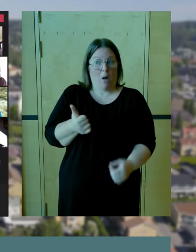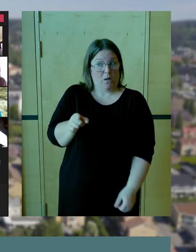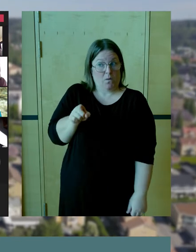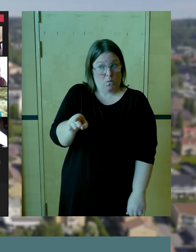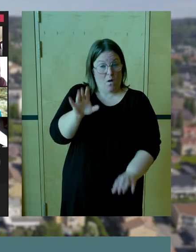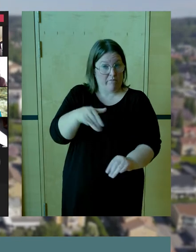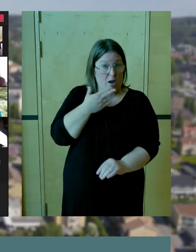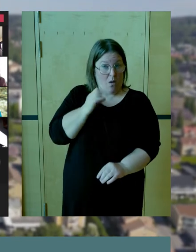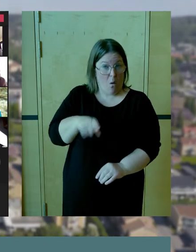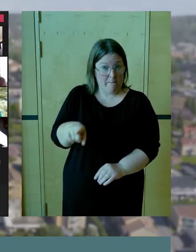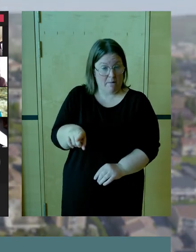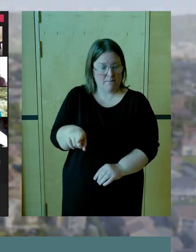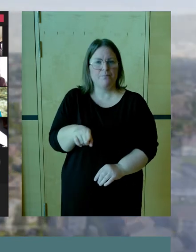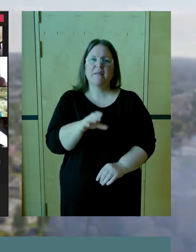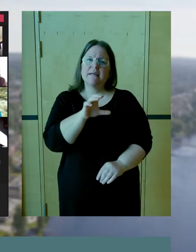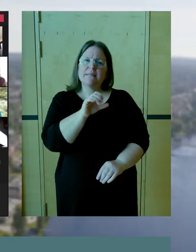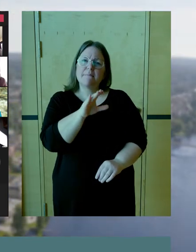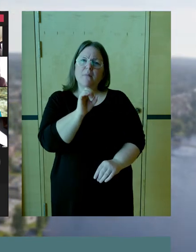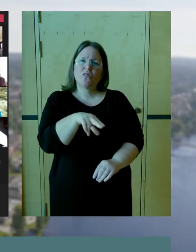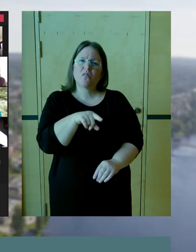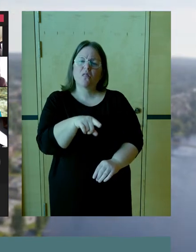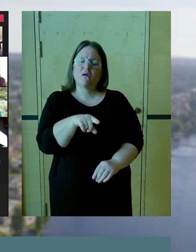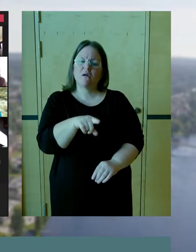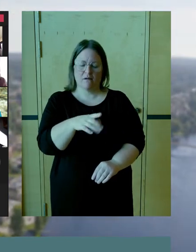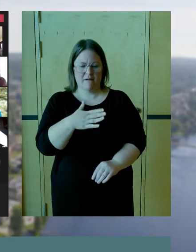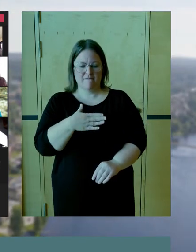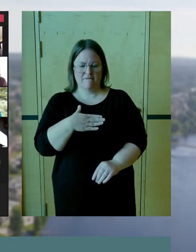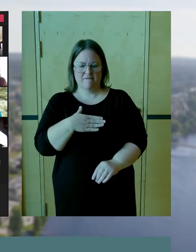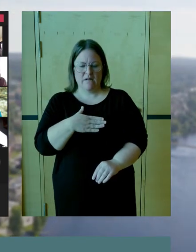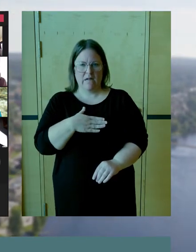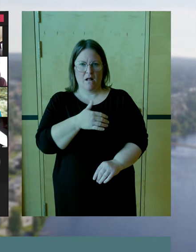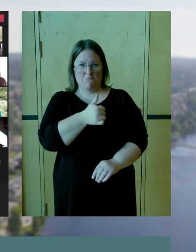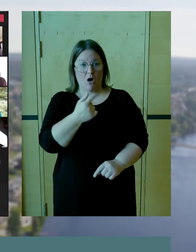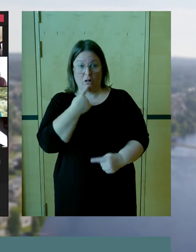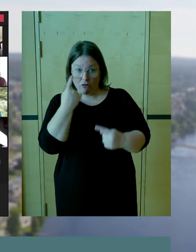Simon Så vill jag bara Upplysa om att idag